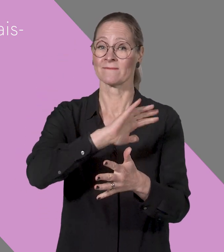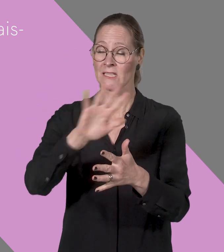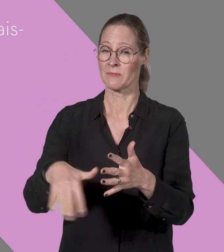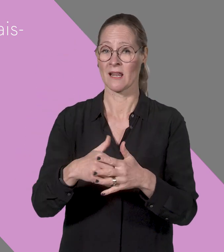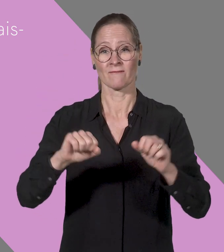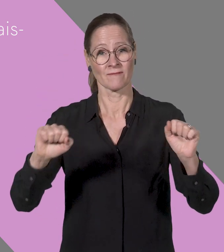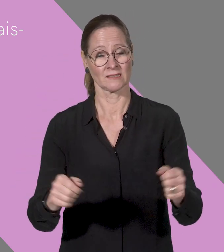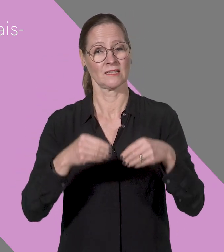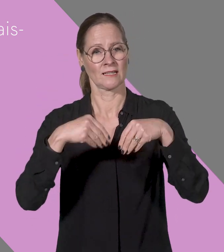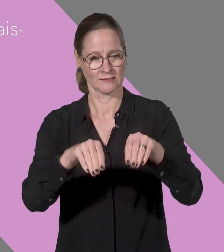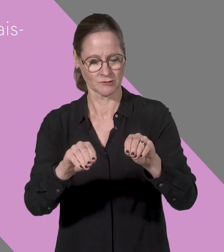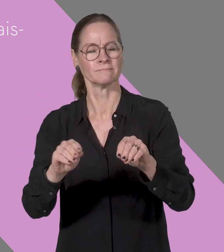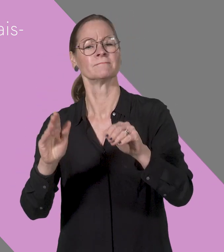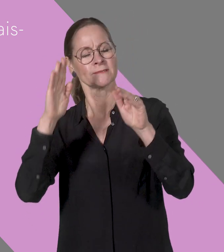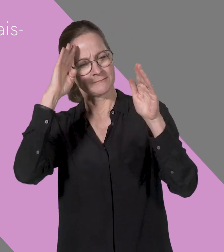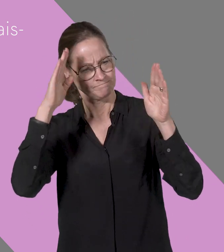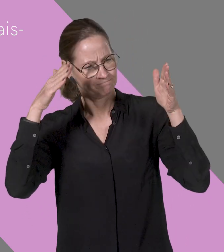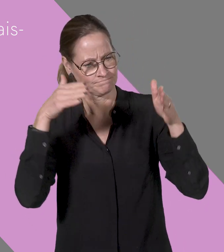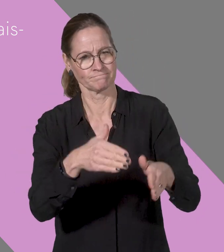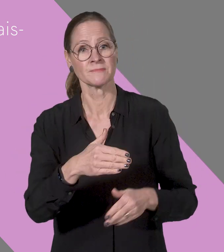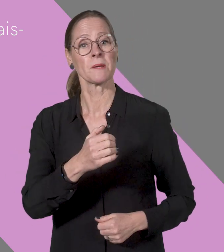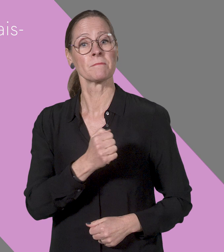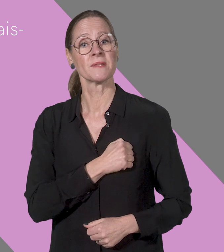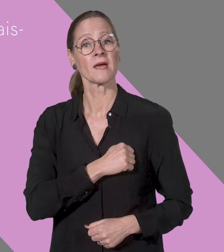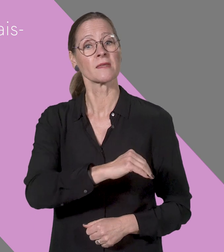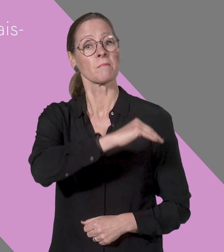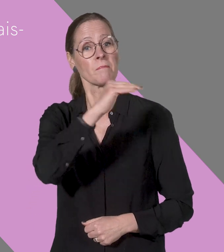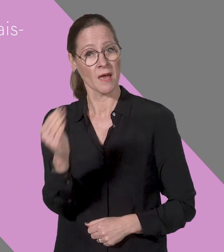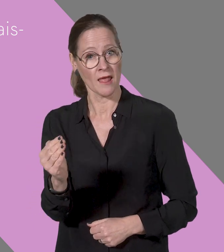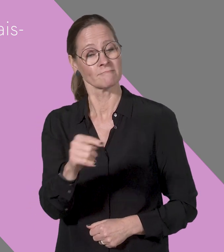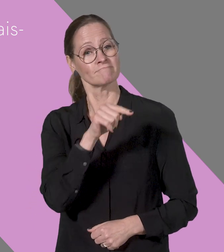viittomakielinen varhaiskasvatus keskitetään Pitäjänmäellä sijaitsevaan -